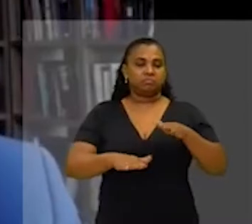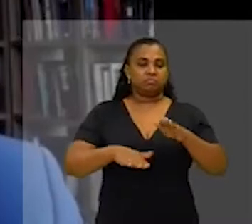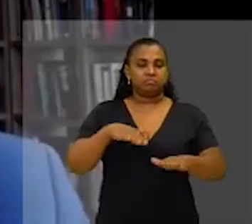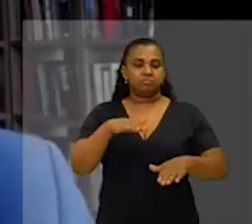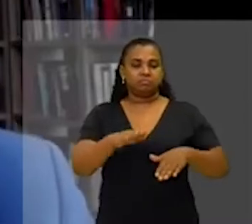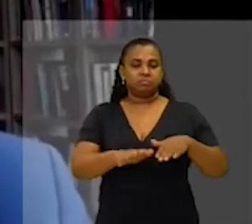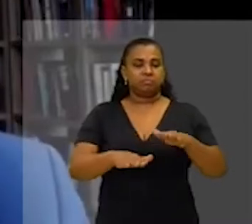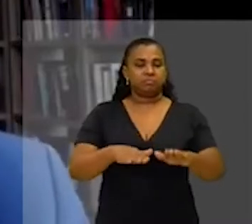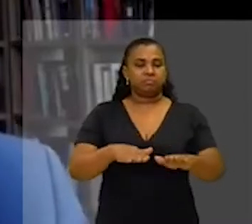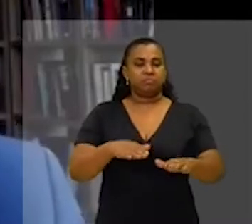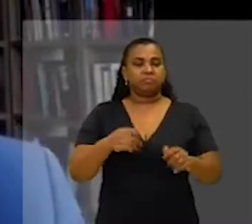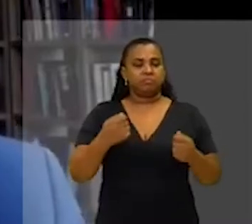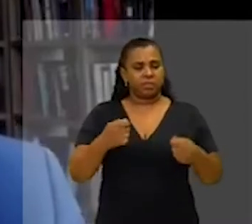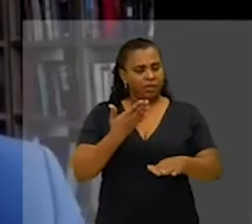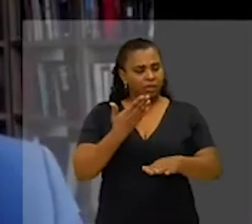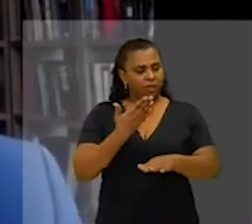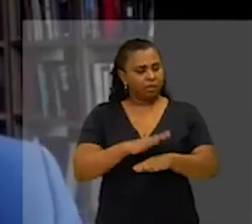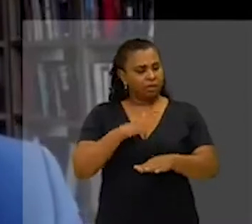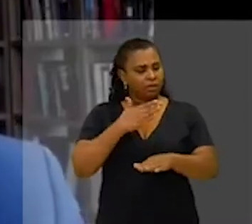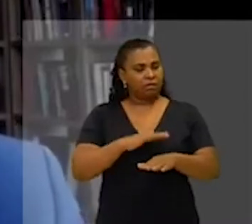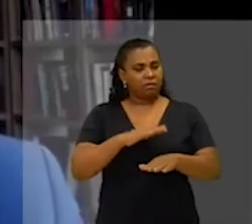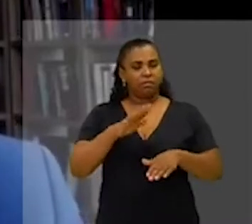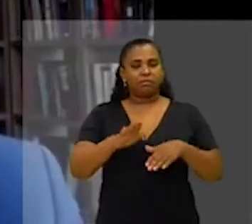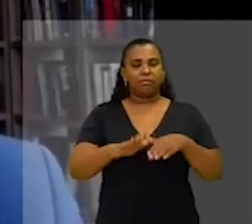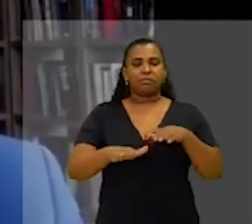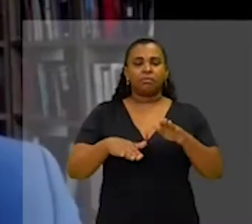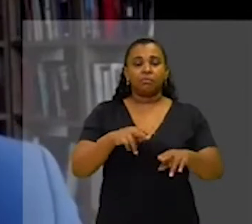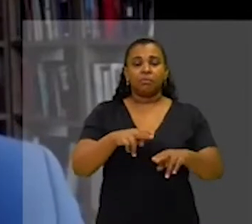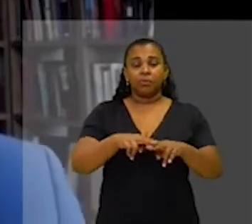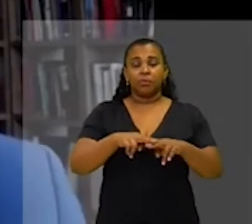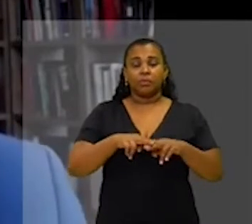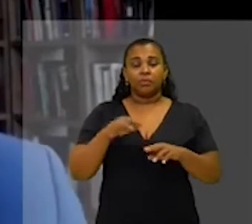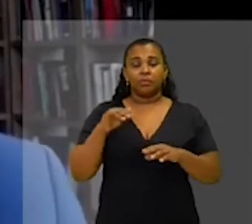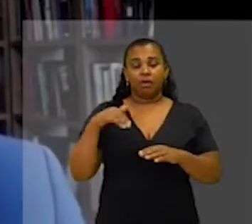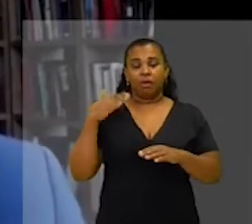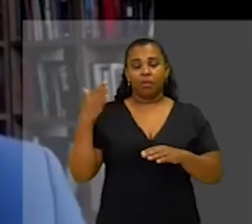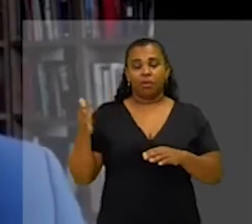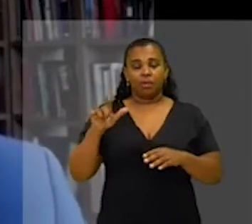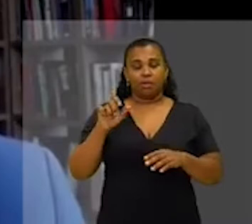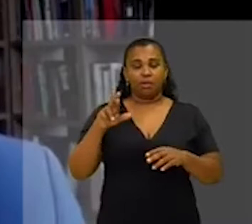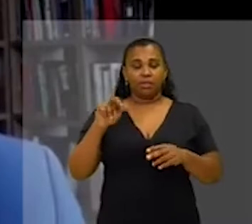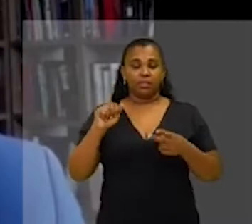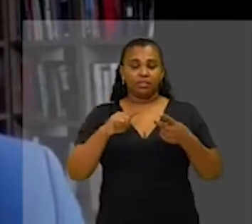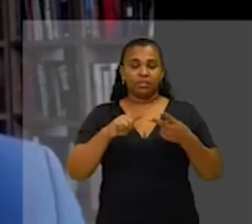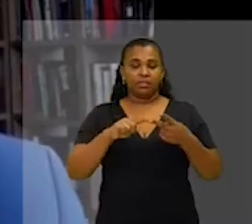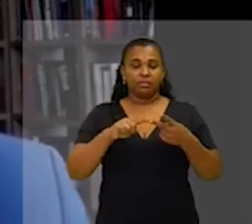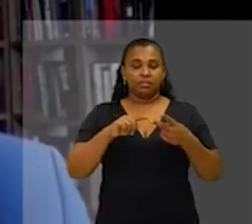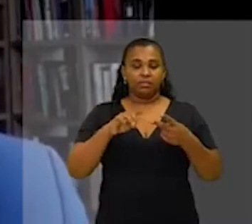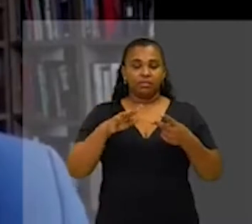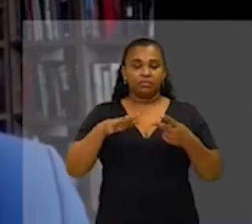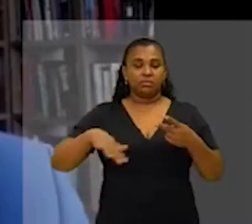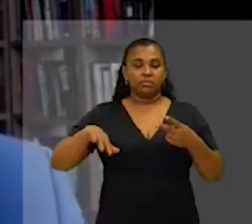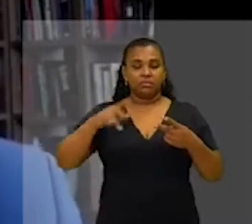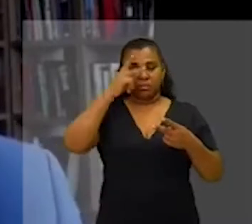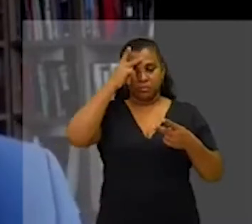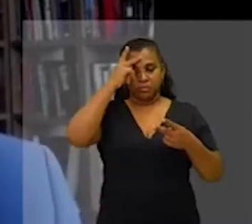muito aqui ao lado da Lara ao lado de todas as pessoas que disseram tanto candidaturas coletivas